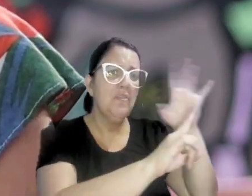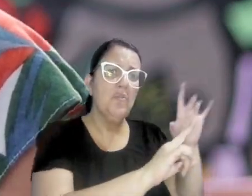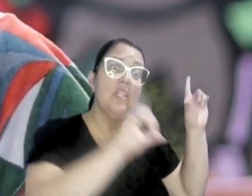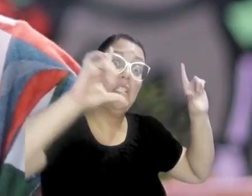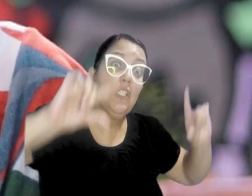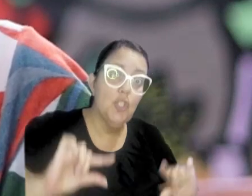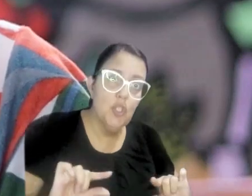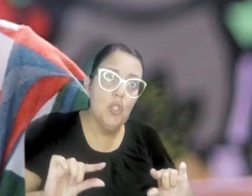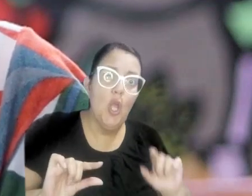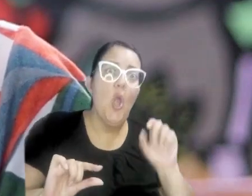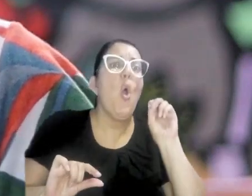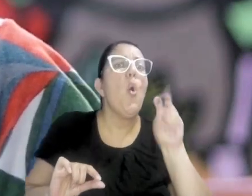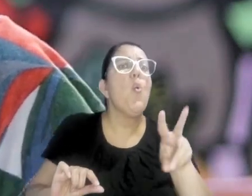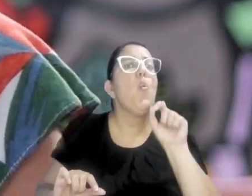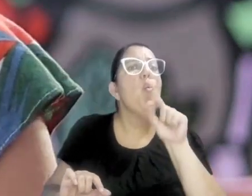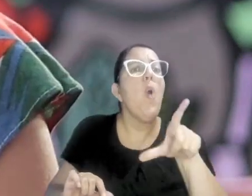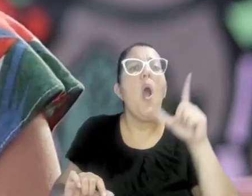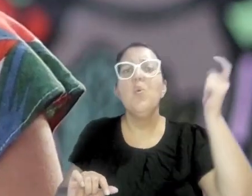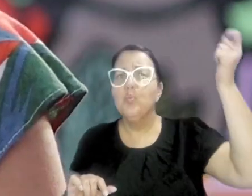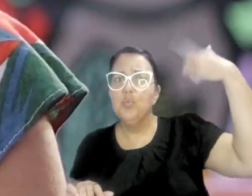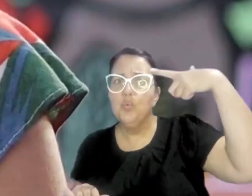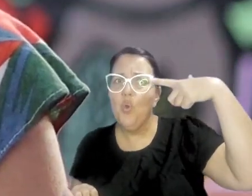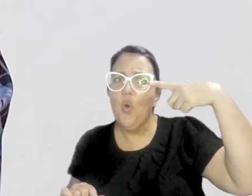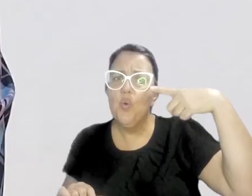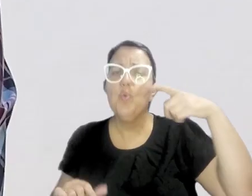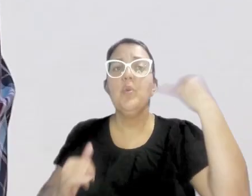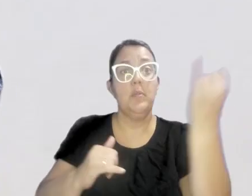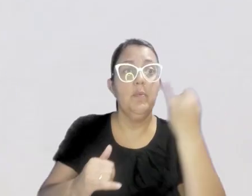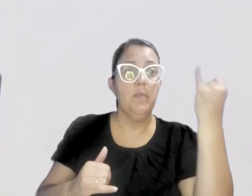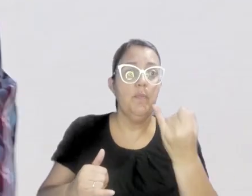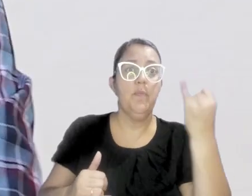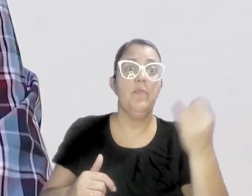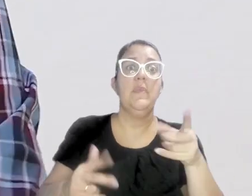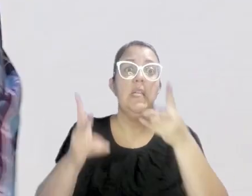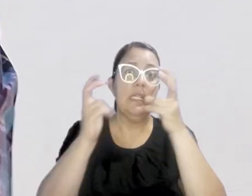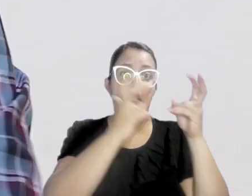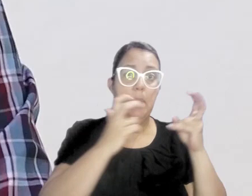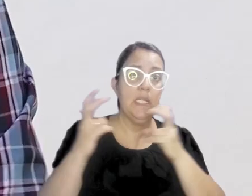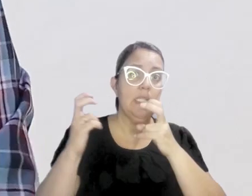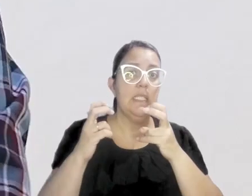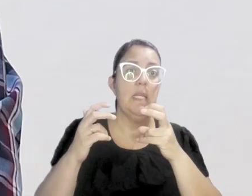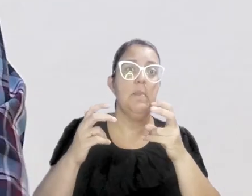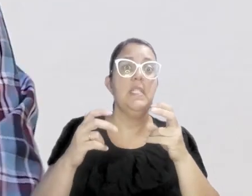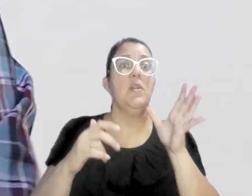Quais seriam as alternativas locacionais menos impactantes? [Cristiano] Então, essa percepção de morosidade talvez tenha um viés